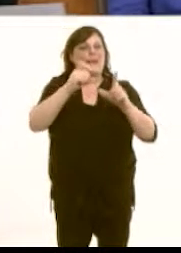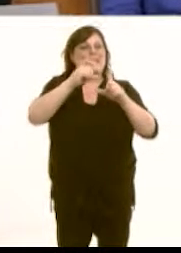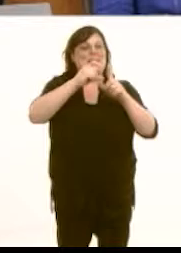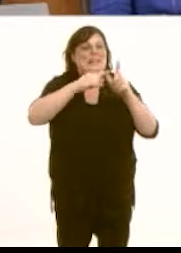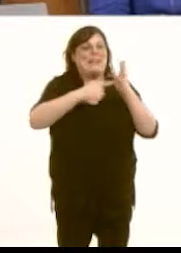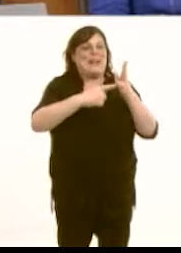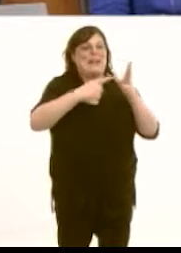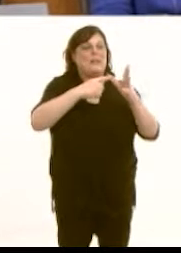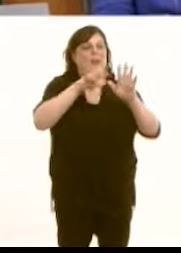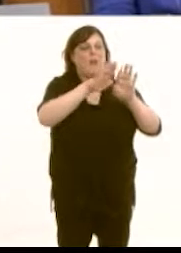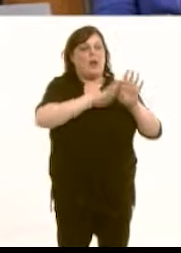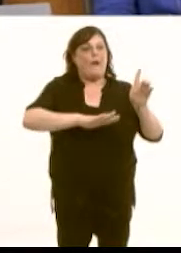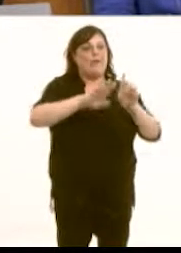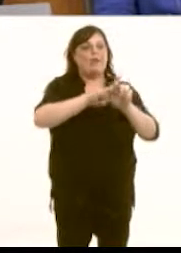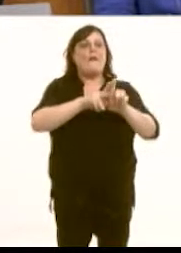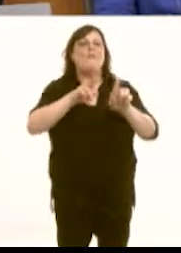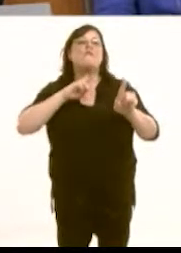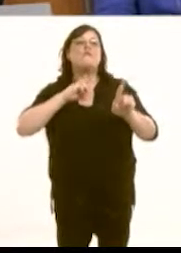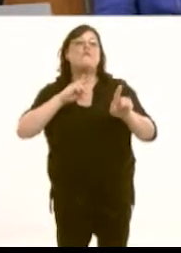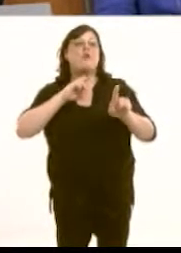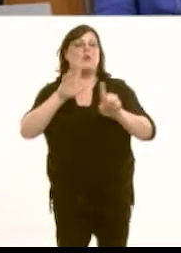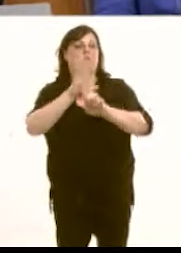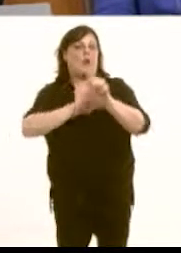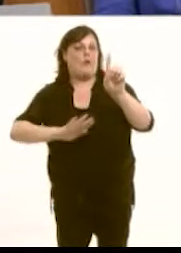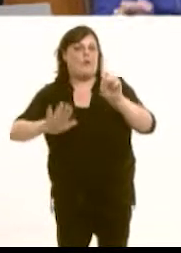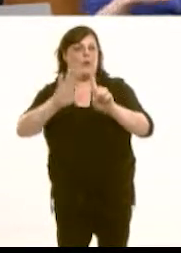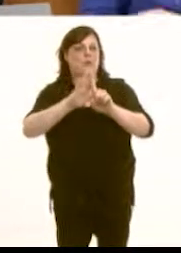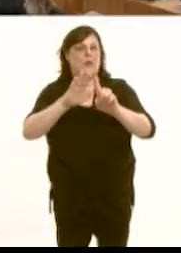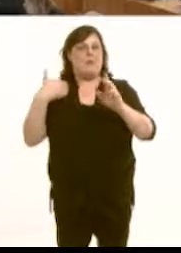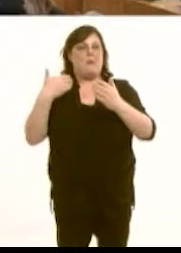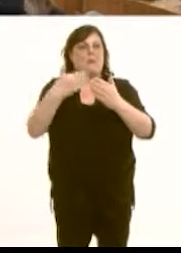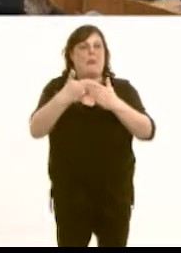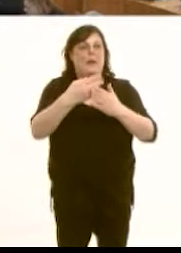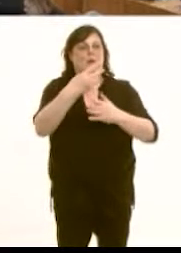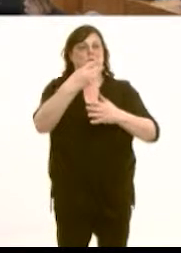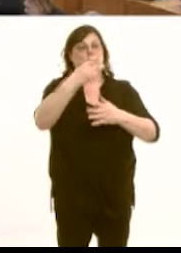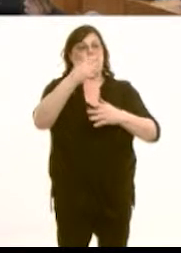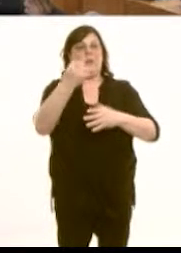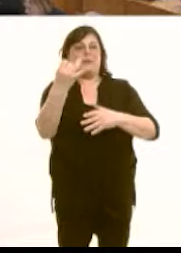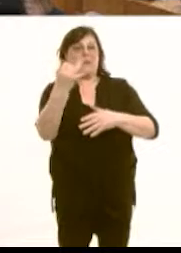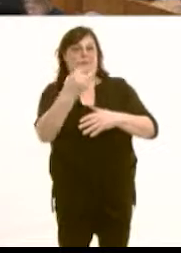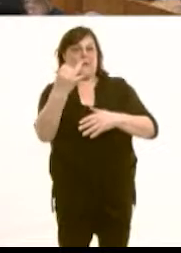Rhun ap Iorwerth: Er bod ardaloedd gwledig fel Ynys MÙn yn taluír un faint ‚ phawb